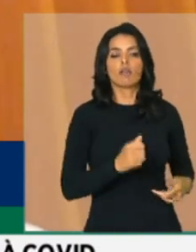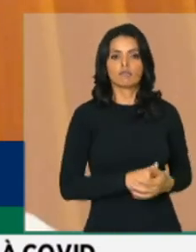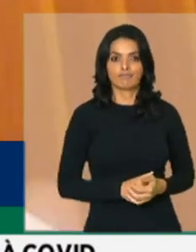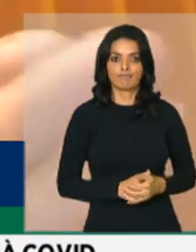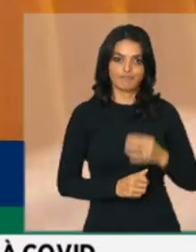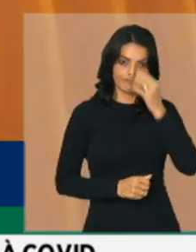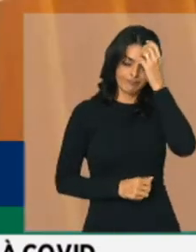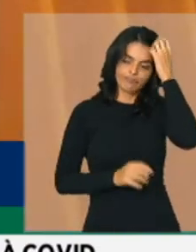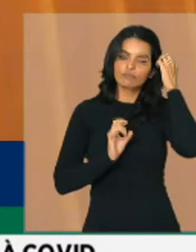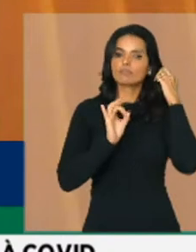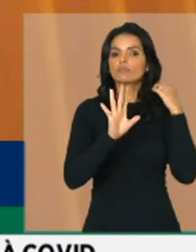DEVERIA TER NESTE MOMENTO NÃO 41 MILHÕES DE DOSES APLICADAS